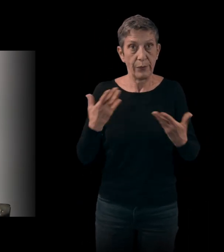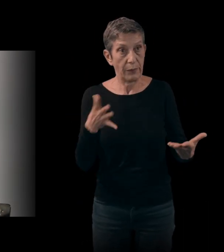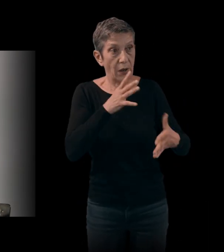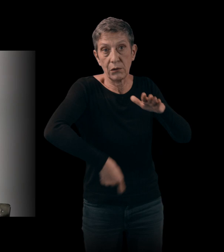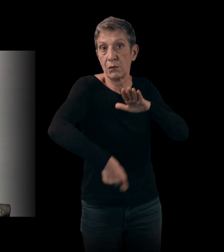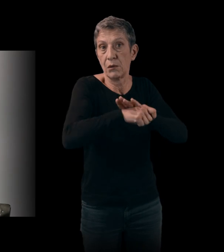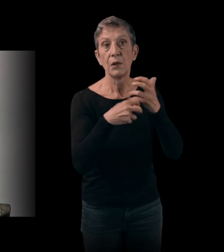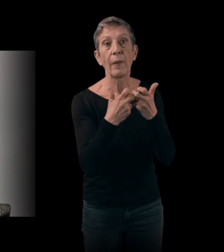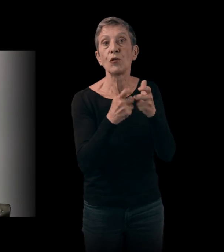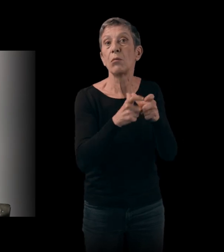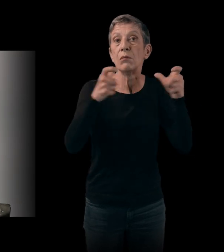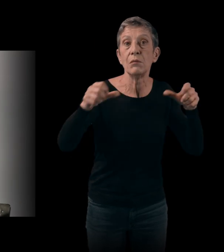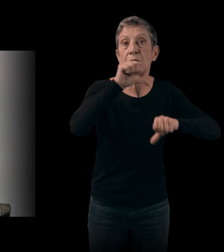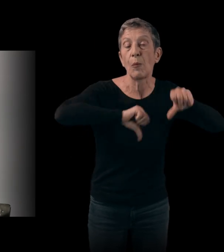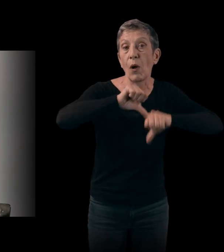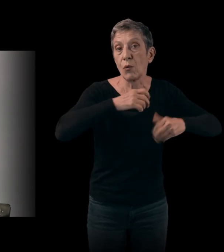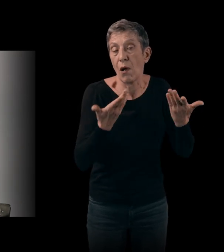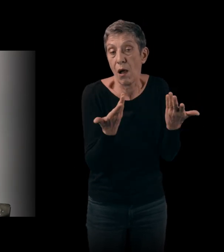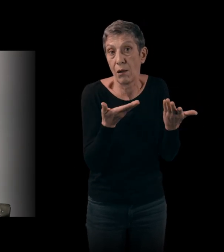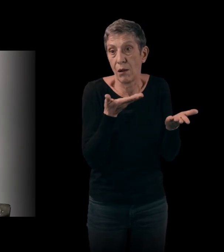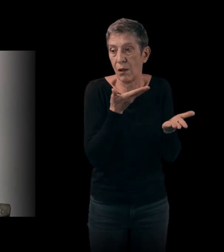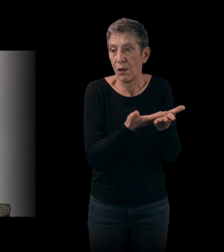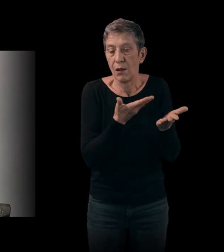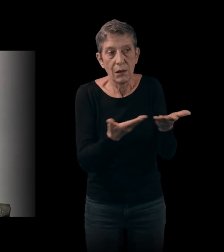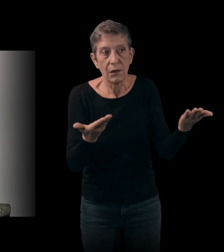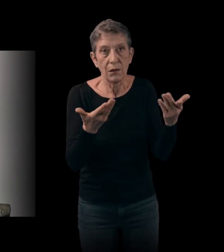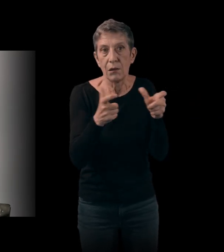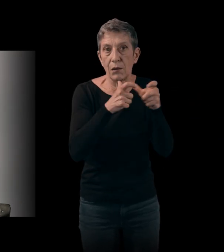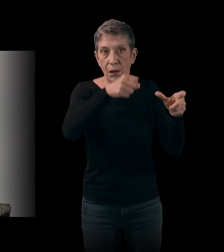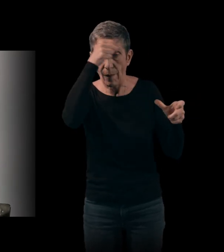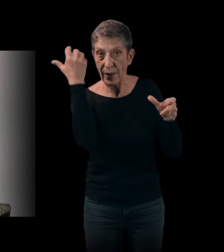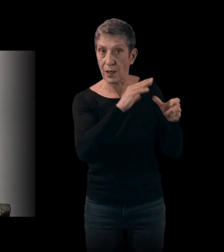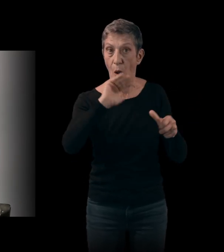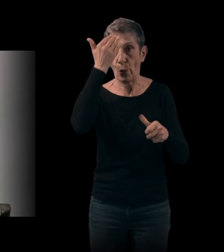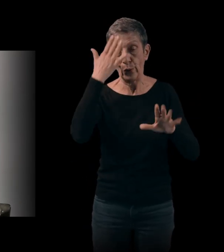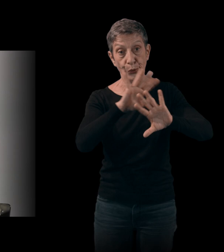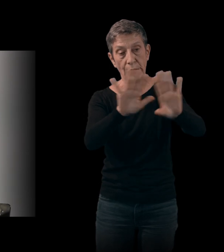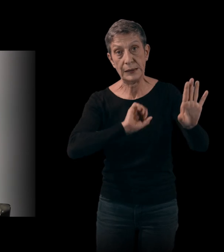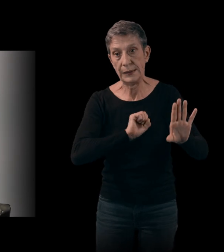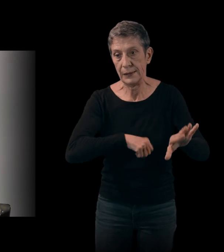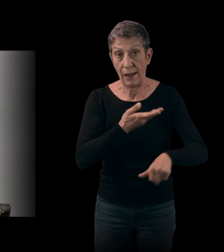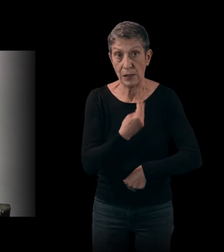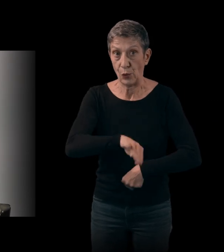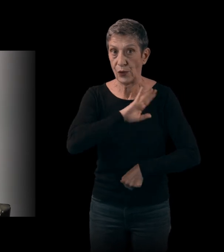Monsanto, (deo chemichals), de grandes firmes américaines ont reconnu leur responsabilité vis-à-vis des soldats américains,